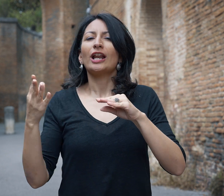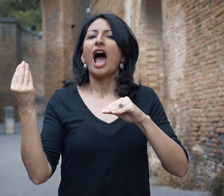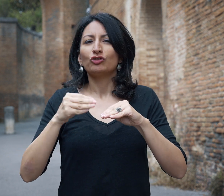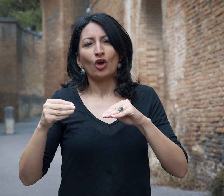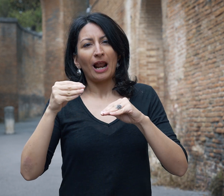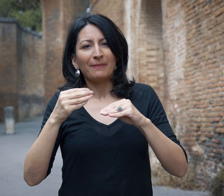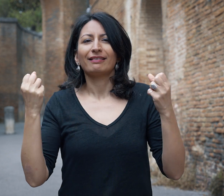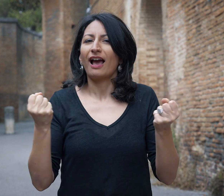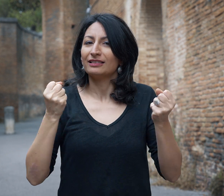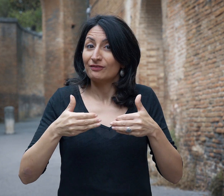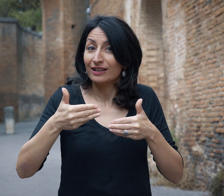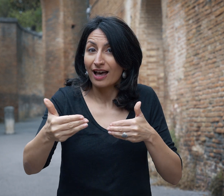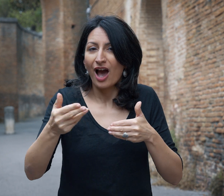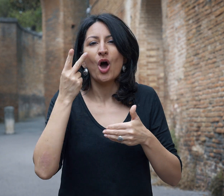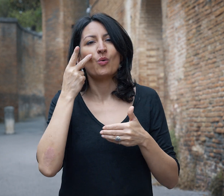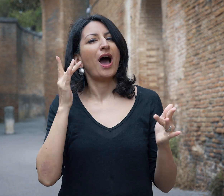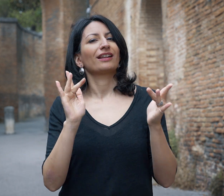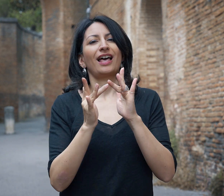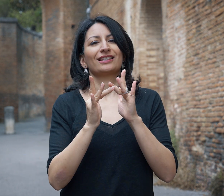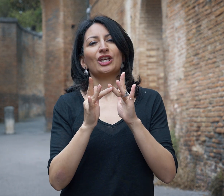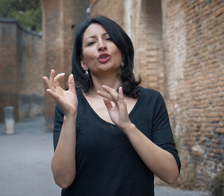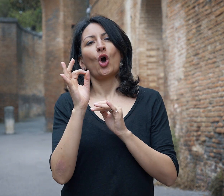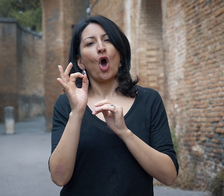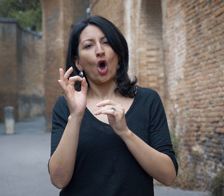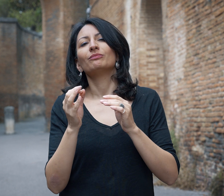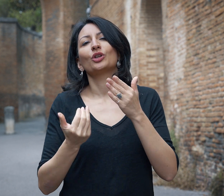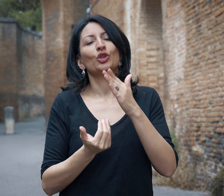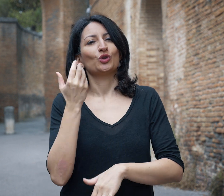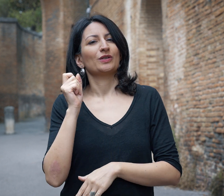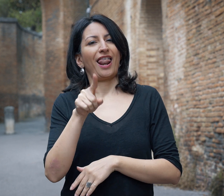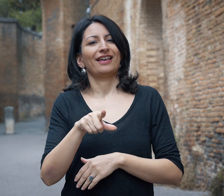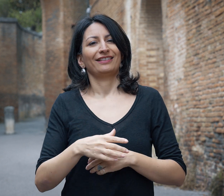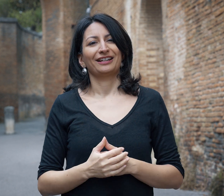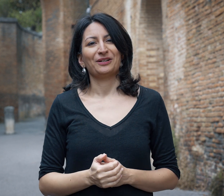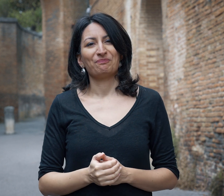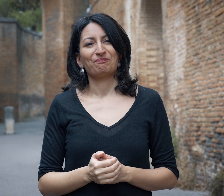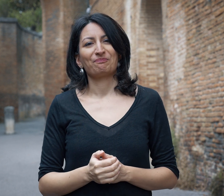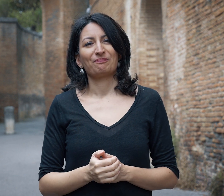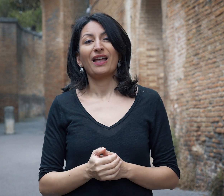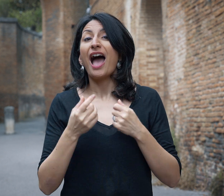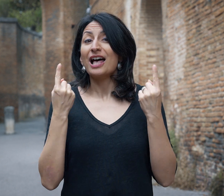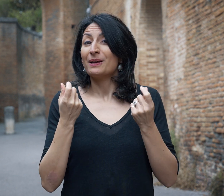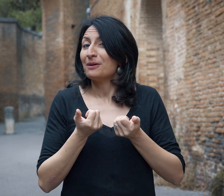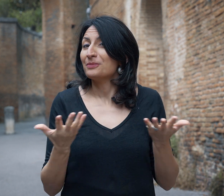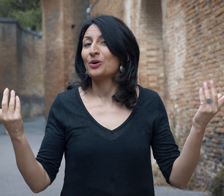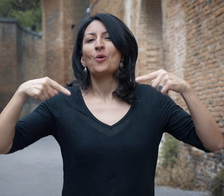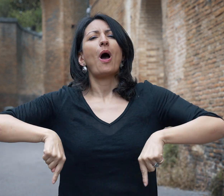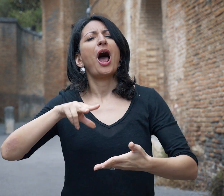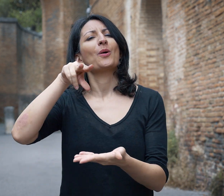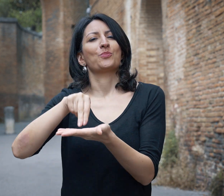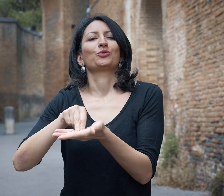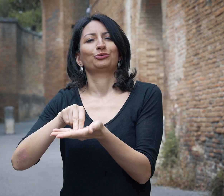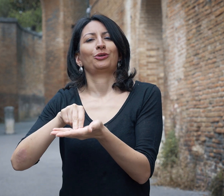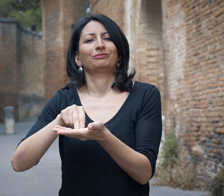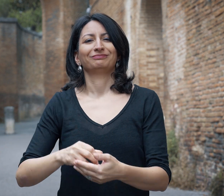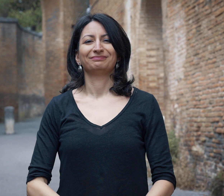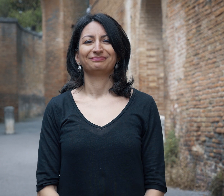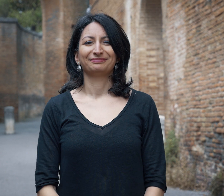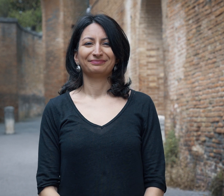sulle prossime attività segui il nostro sito e consulta la newsletter. Vi aspettiamo numerosi qui a "Il Punto"